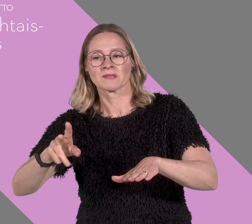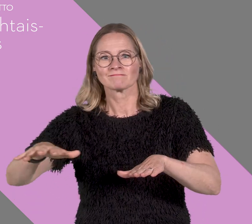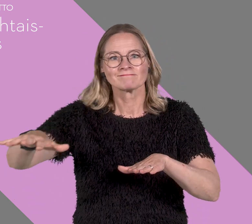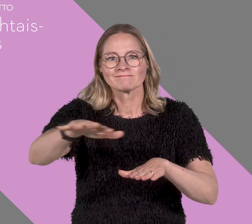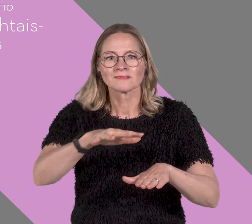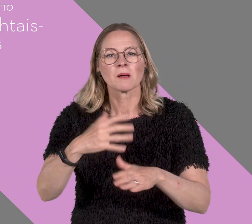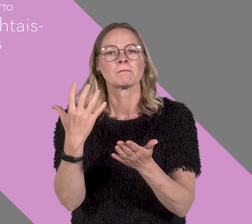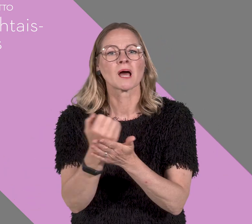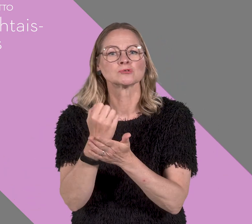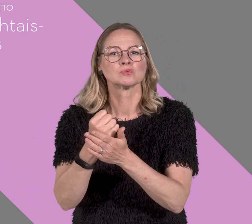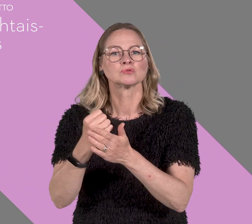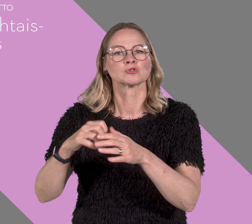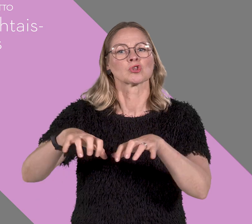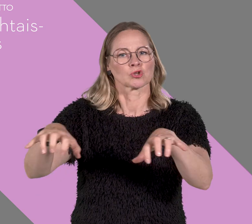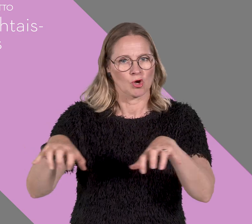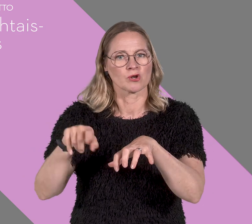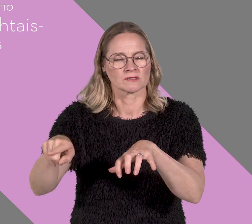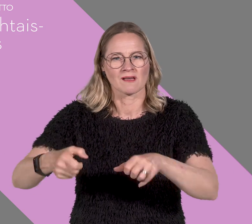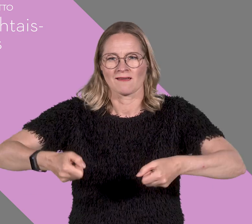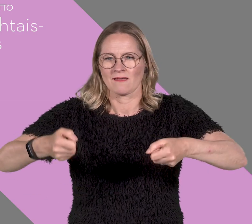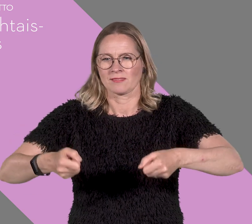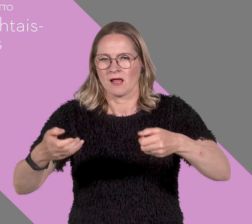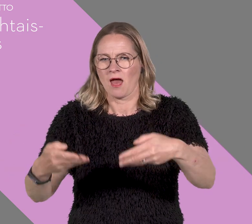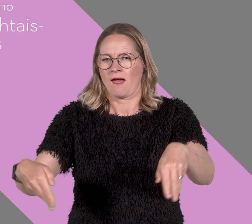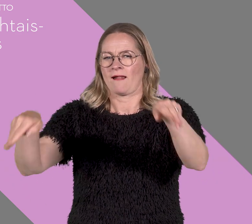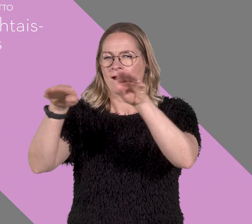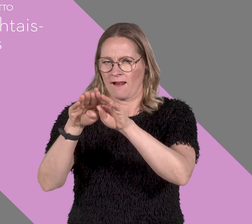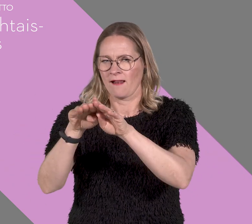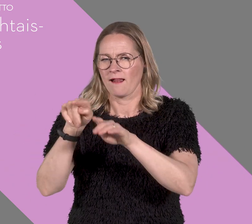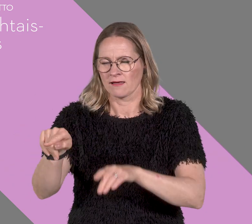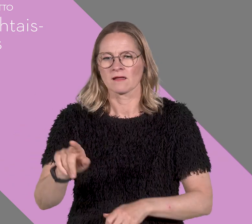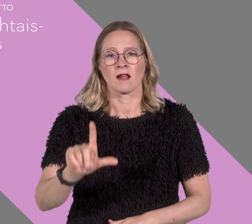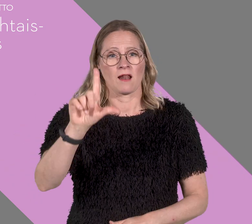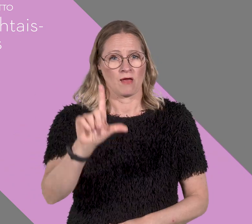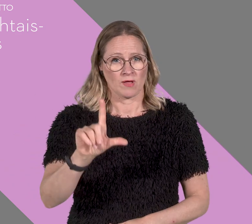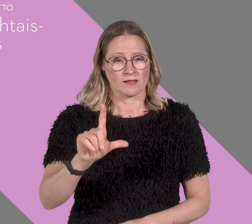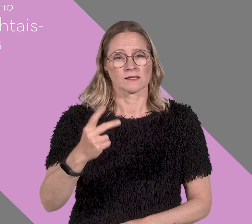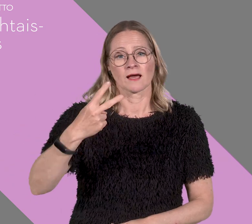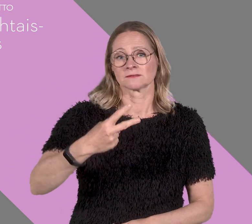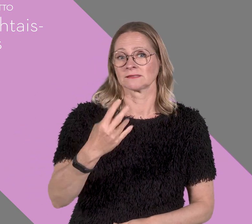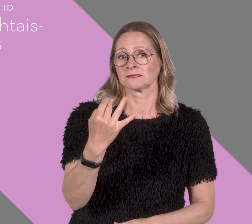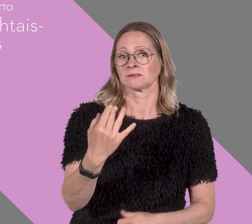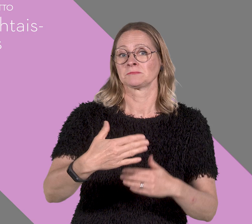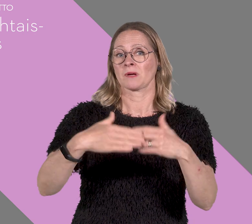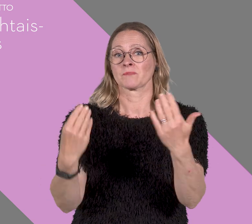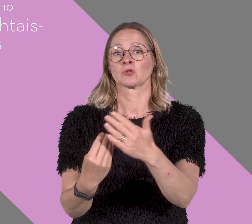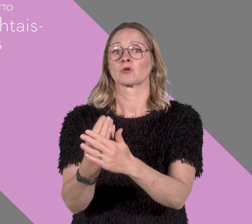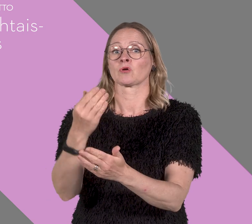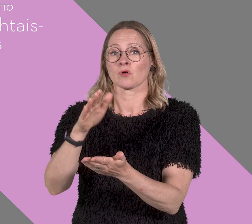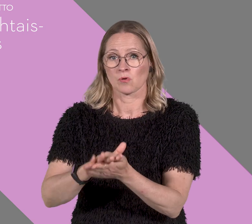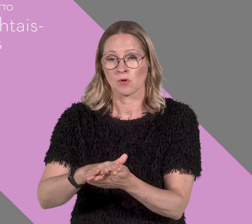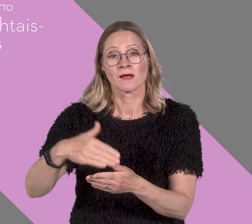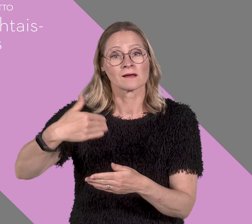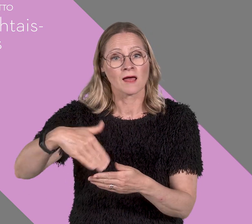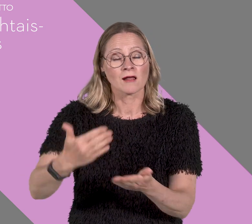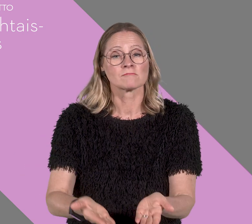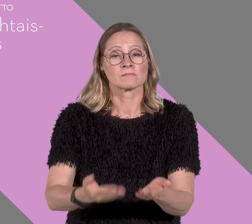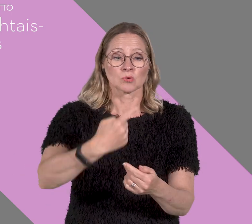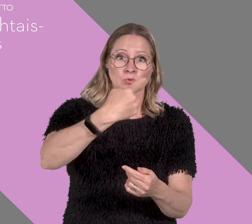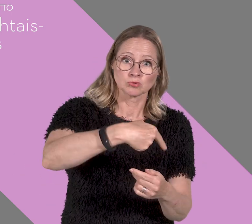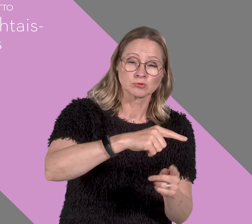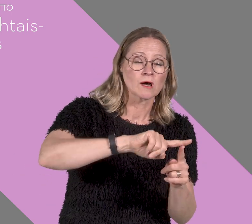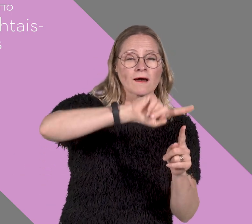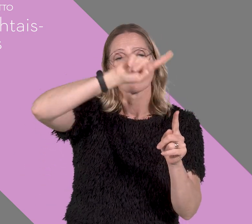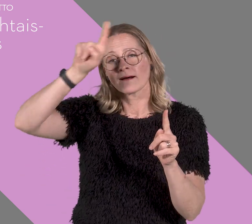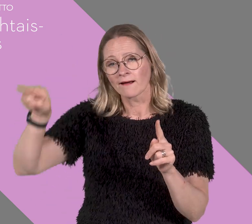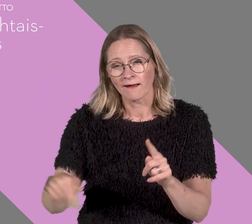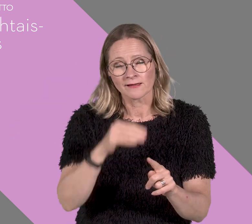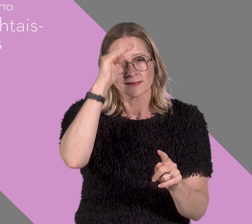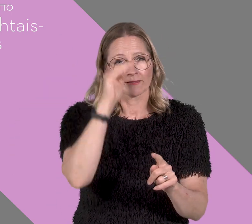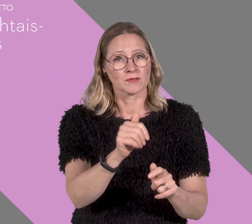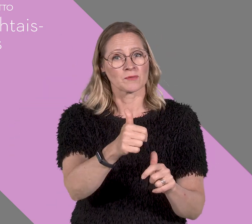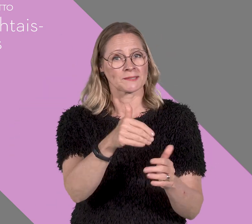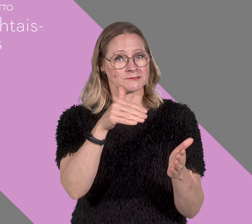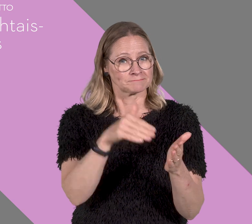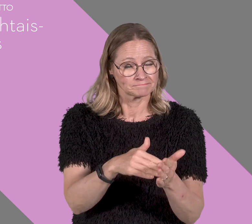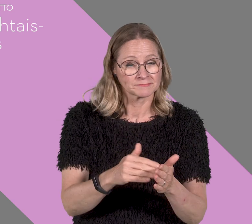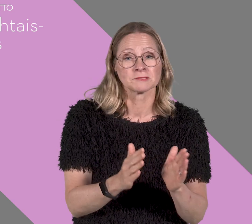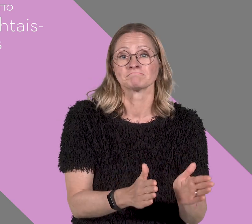Olemme paikalla Mahdollisuuksien torilla Kattilahallissa lauantaina 27.5. klo 11−21 -